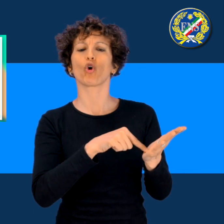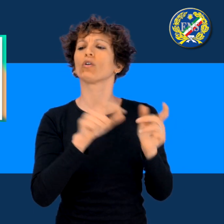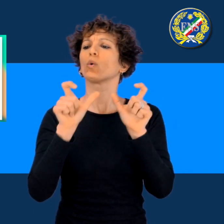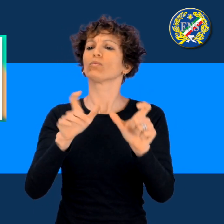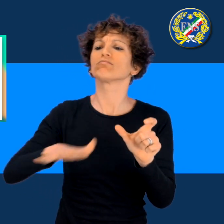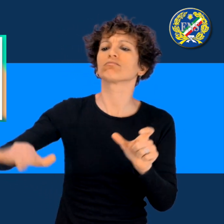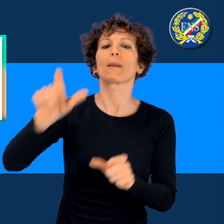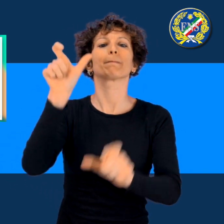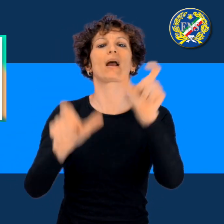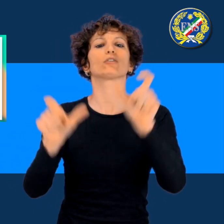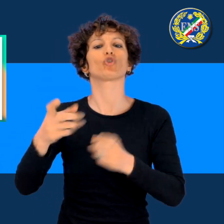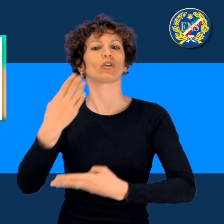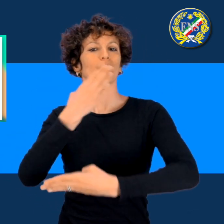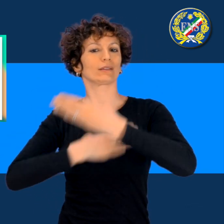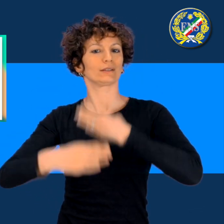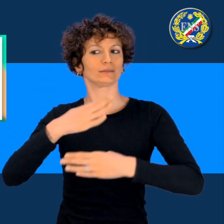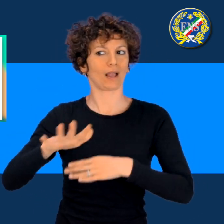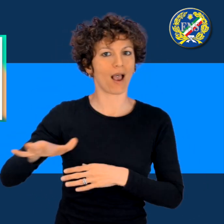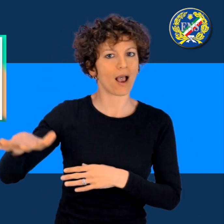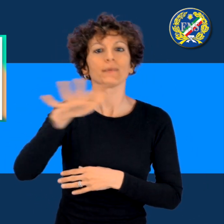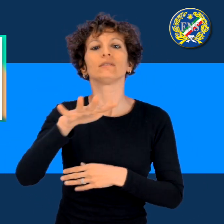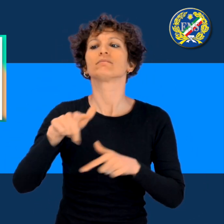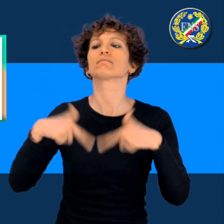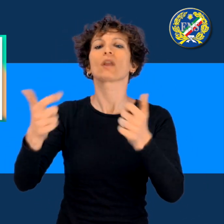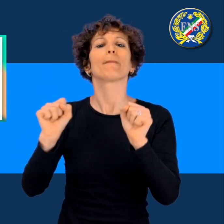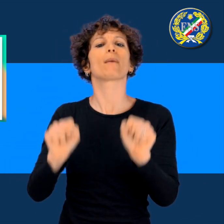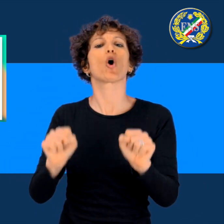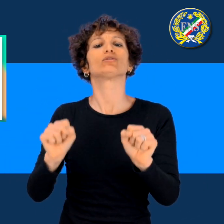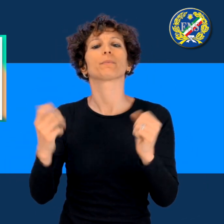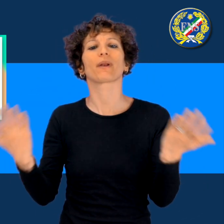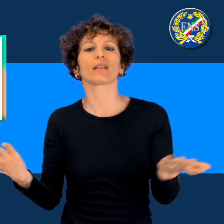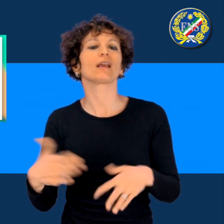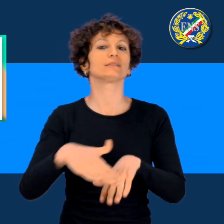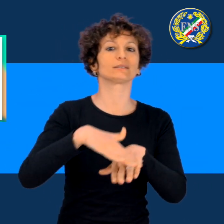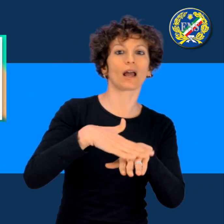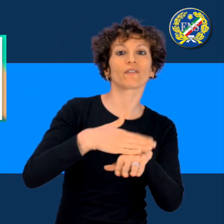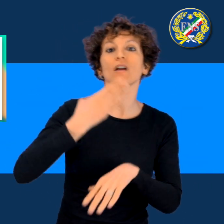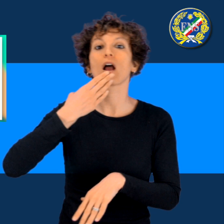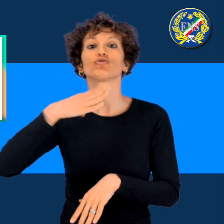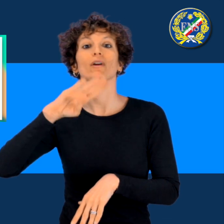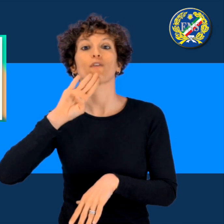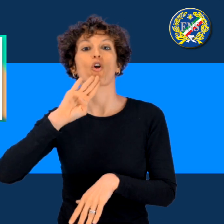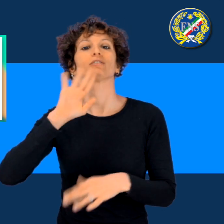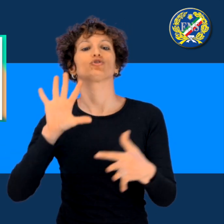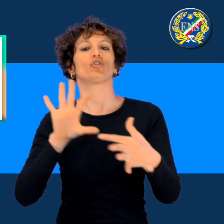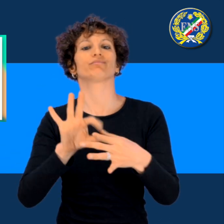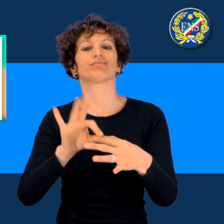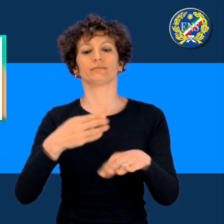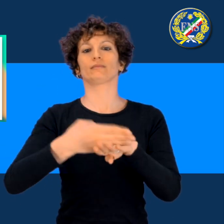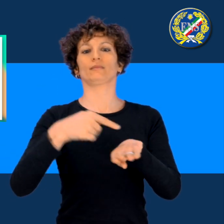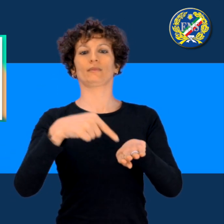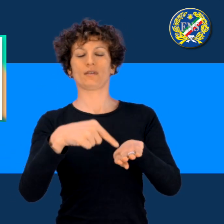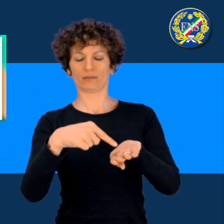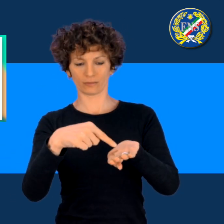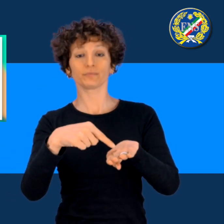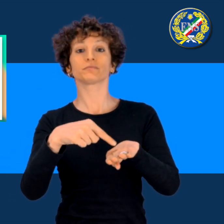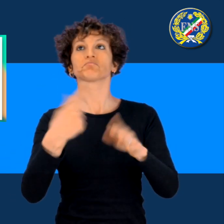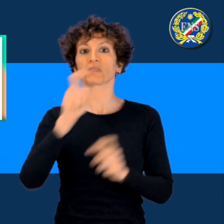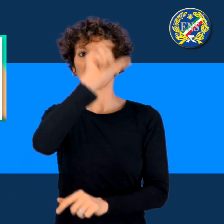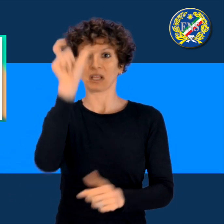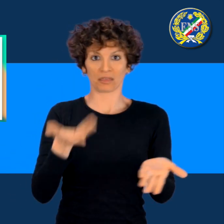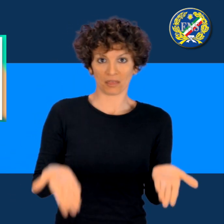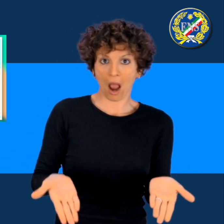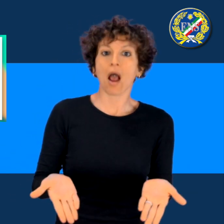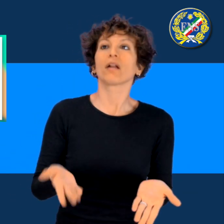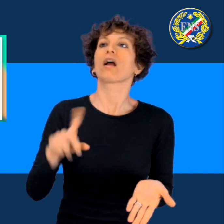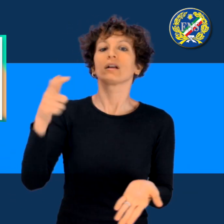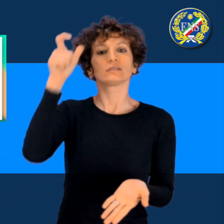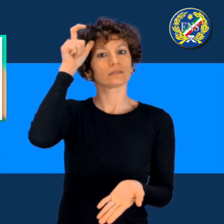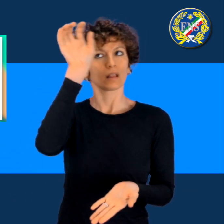il documento che permette alle persone con disabilità di accedere a servizi e agevolazioni loro riservate,